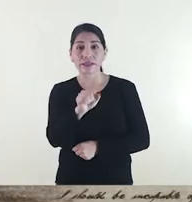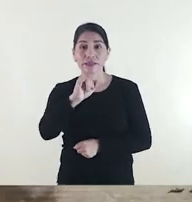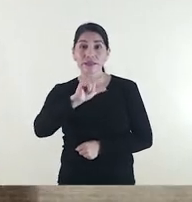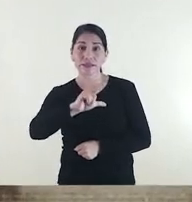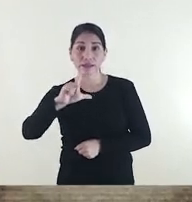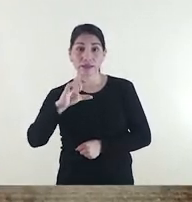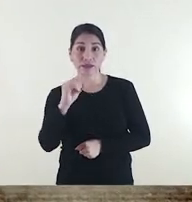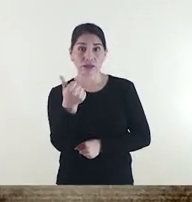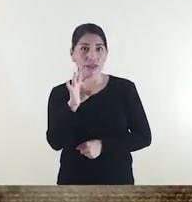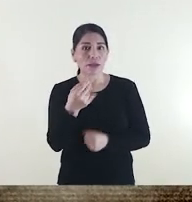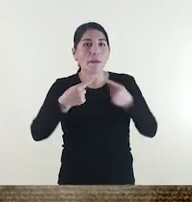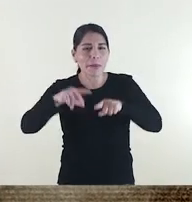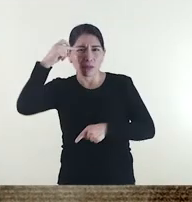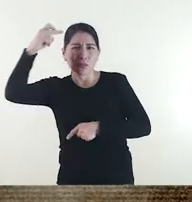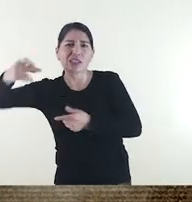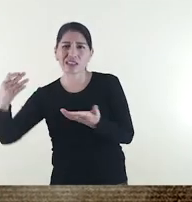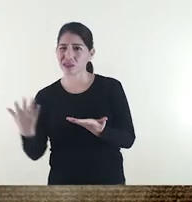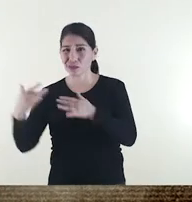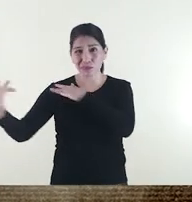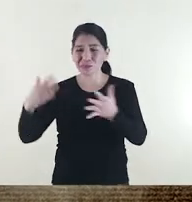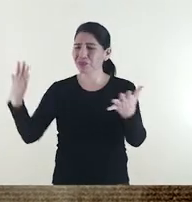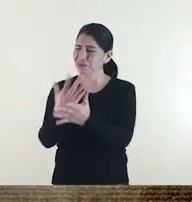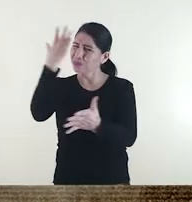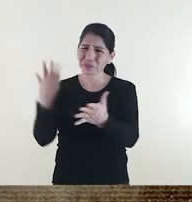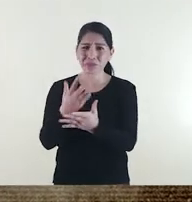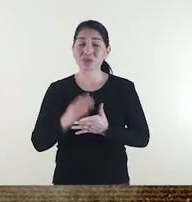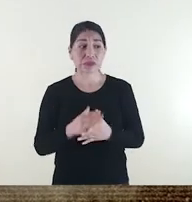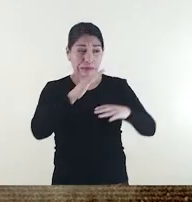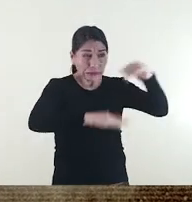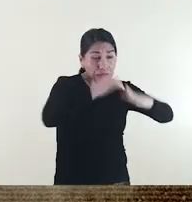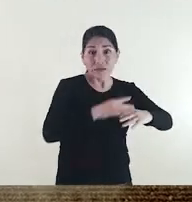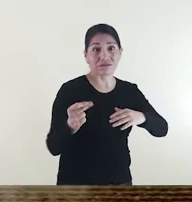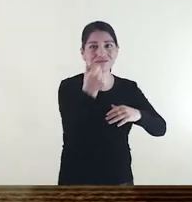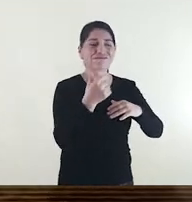pero la guerra y sucesiva crisis política demoraron su construcción hasta que su inauguración